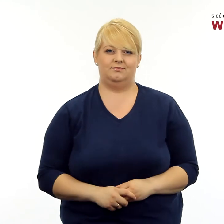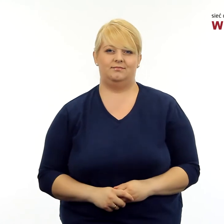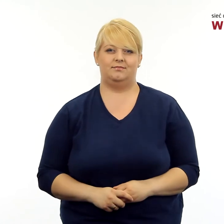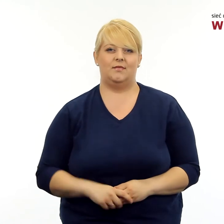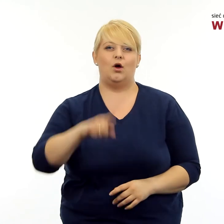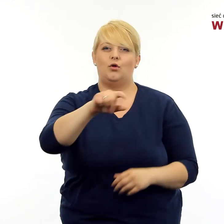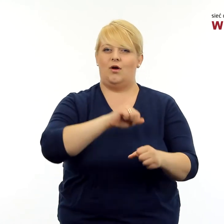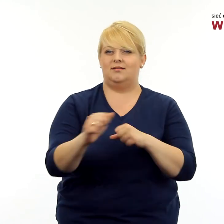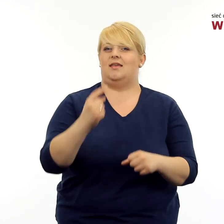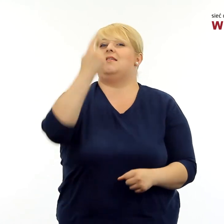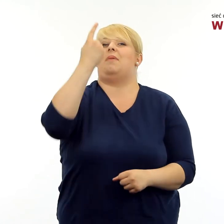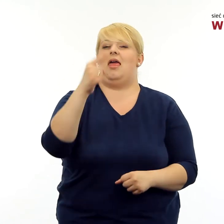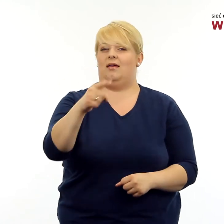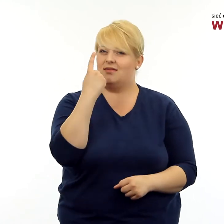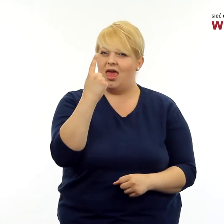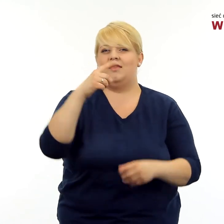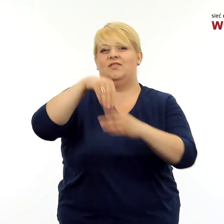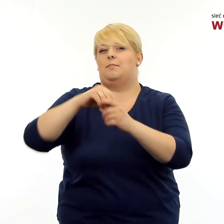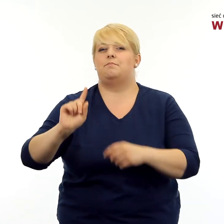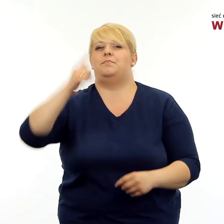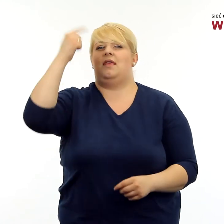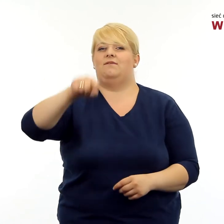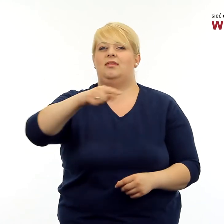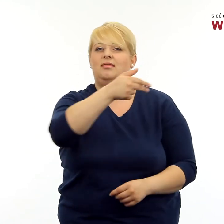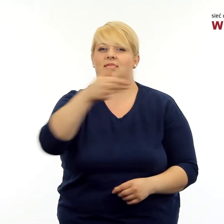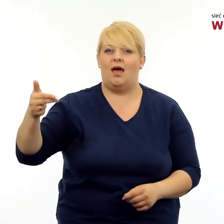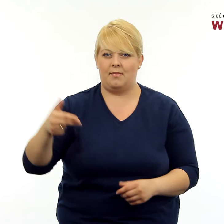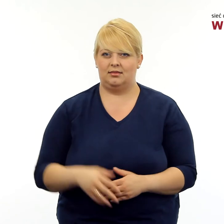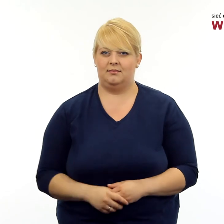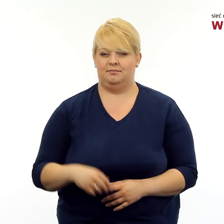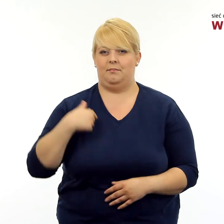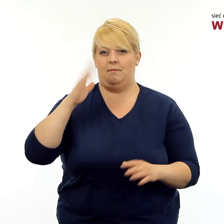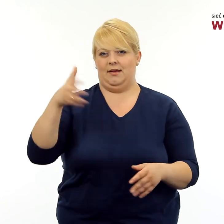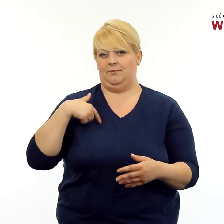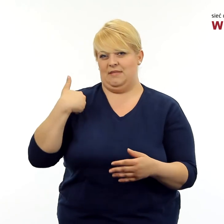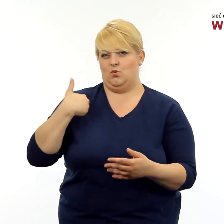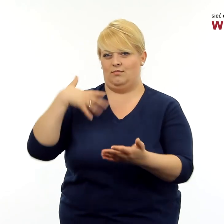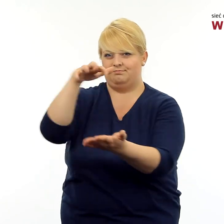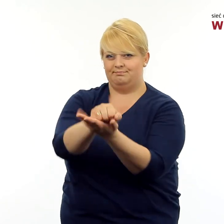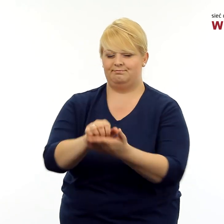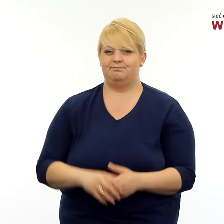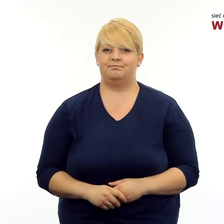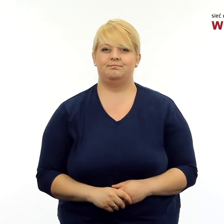Jednym z pierwszych tematów, którymi się zajęliśmy,